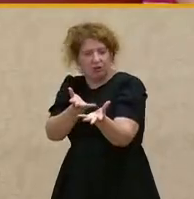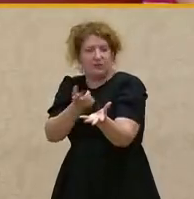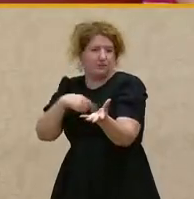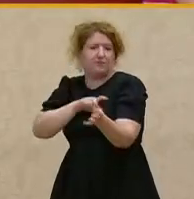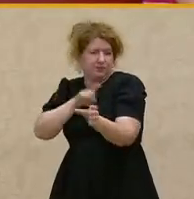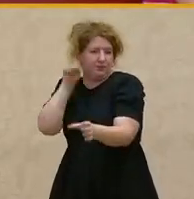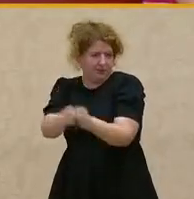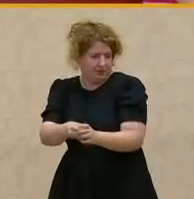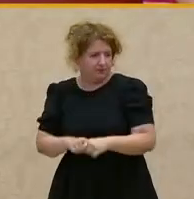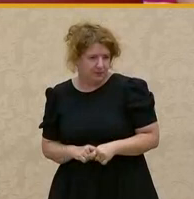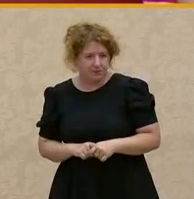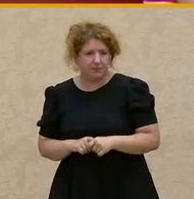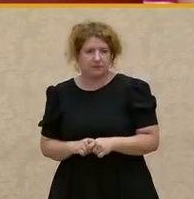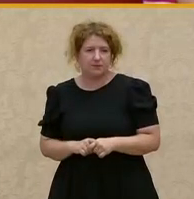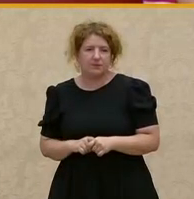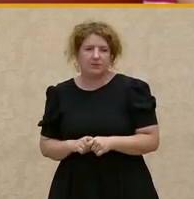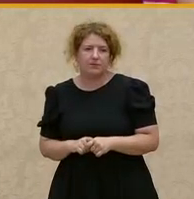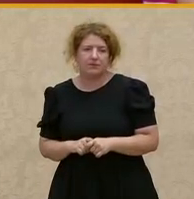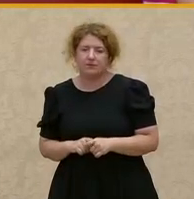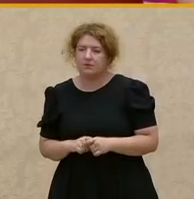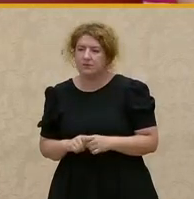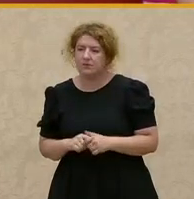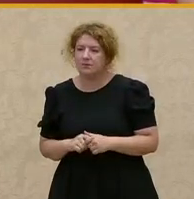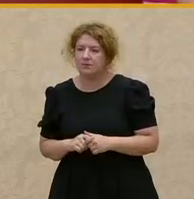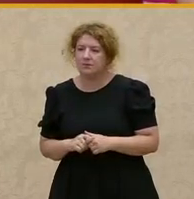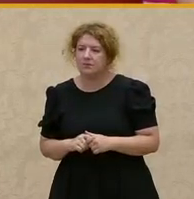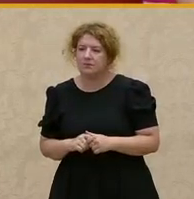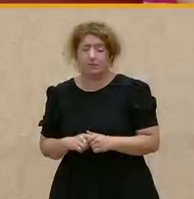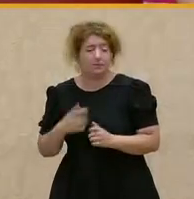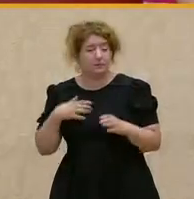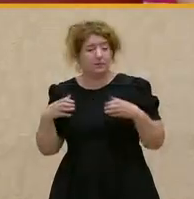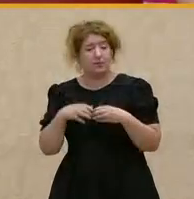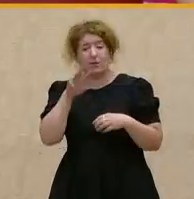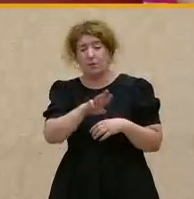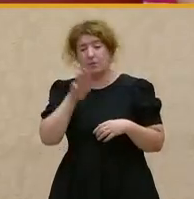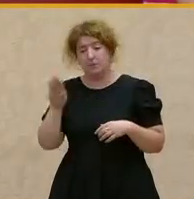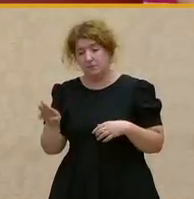con motivo del día internacional 27 de junio. Desde el Partido Popular creemos que es necesario